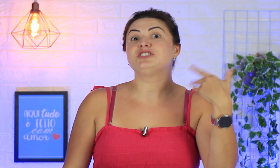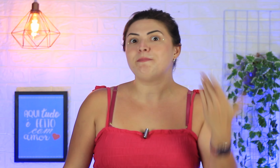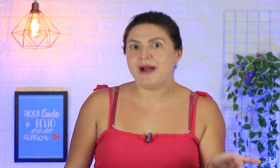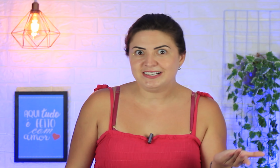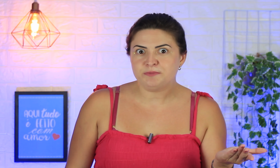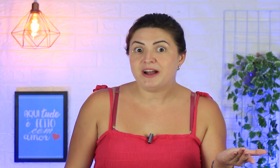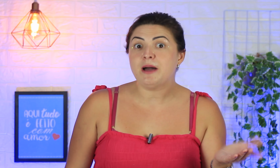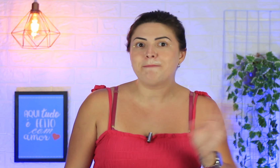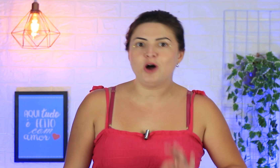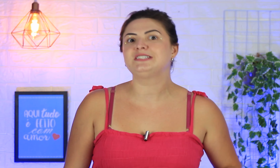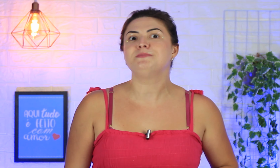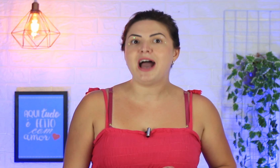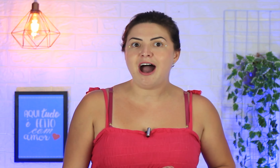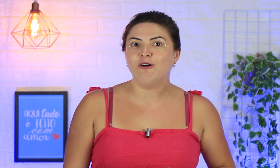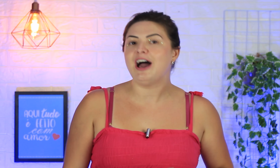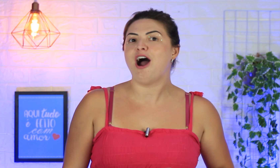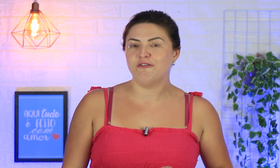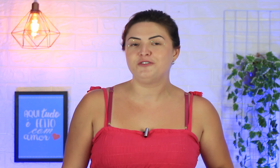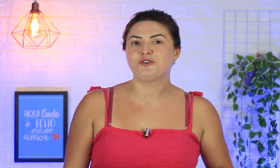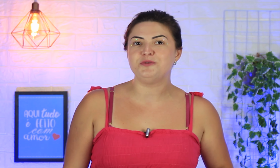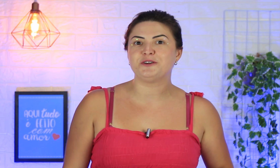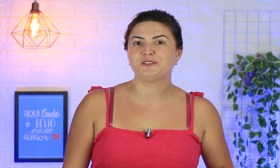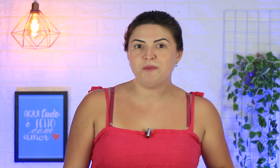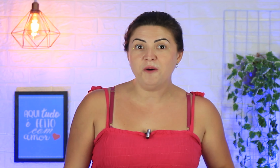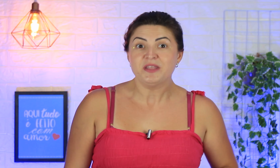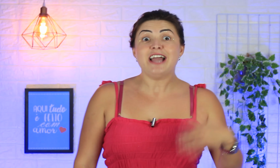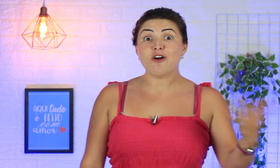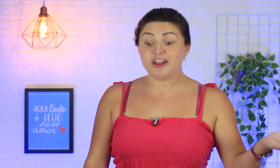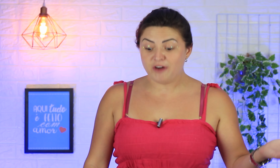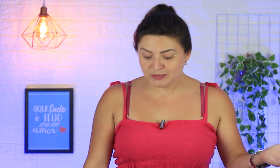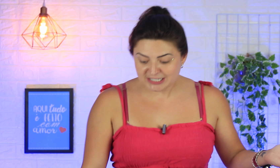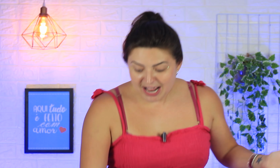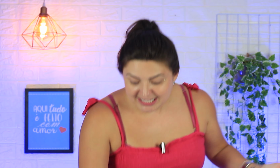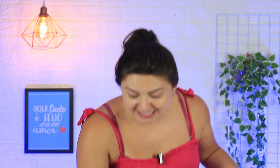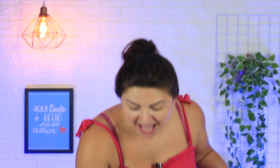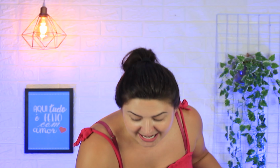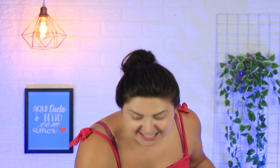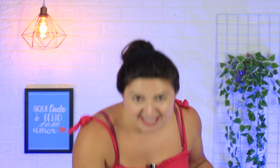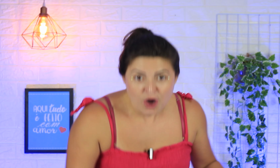você já participar da próxima aula ao vivo comigo tá bom e agora vamos finalizar aqui